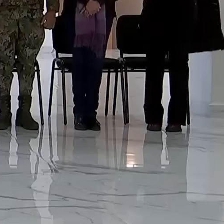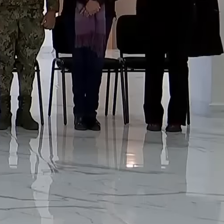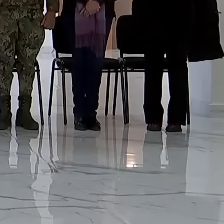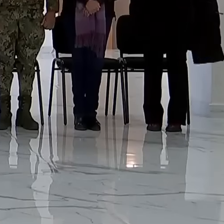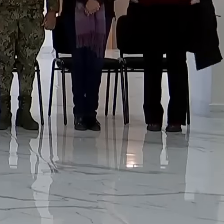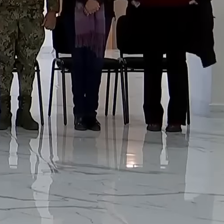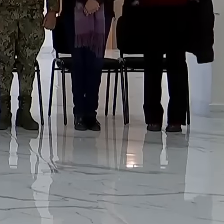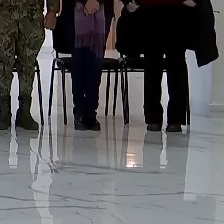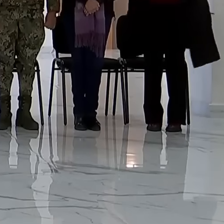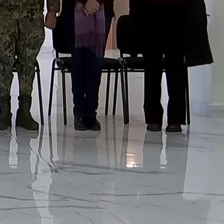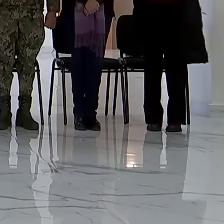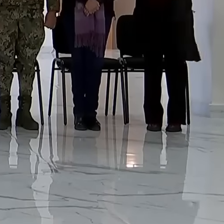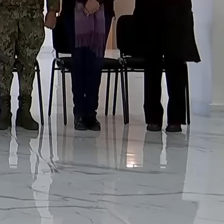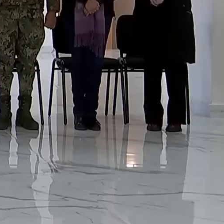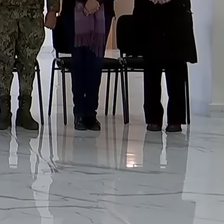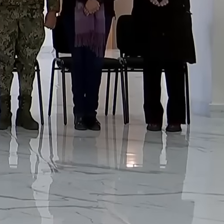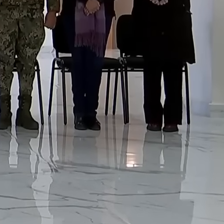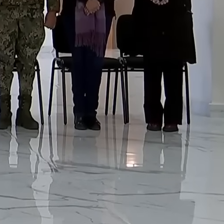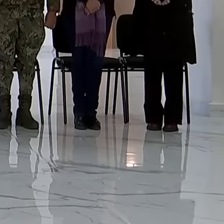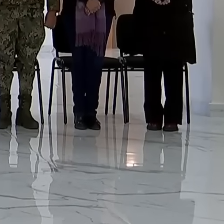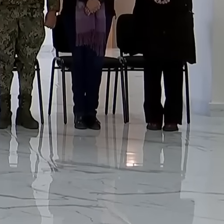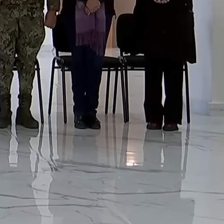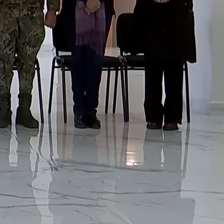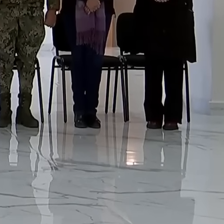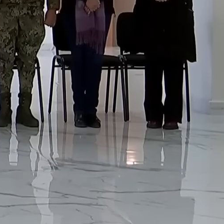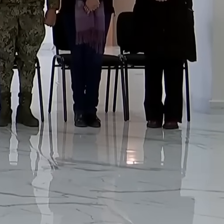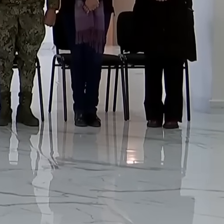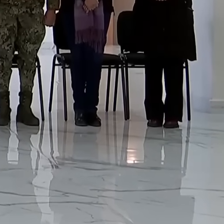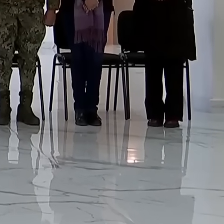Escuchemos la palabra del titular de la Agencia Nacional de Aduanas de México,